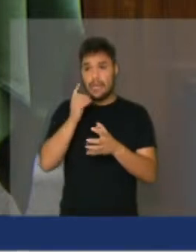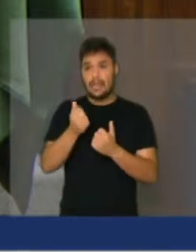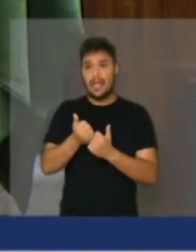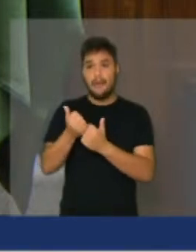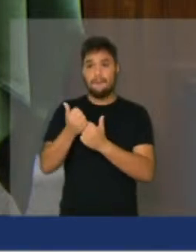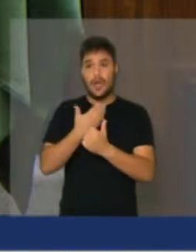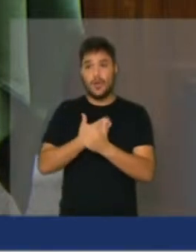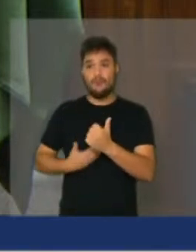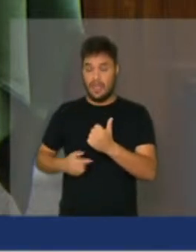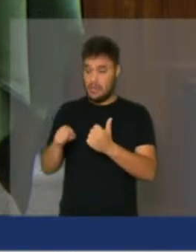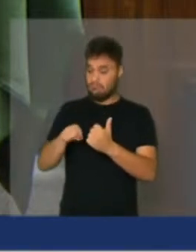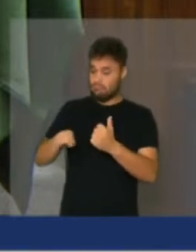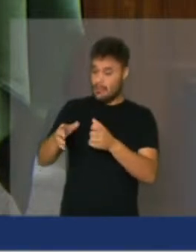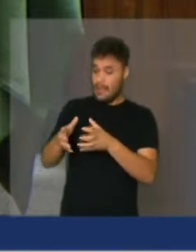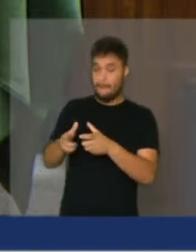GOVERNO NA SUA MOIR, ESTÁ DANDO SUSTENTAÇÃO A UM